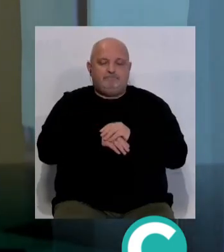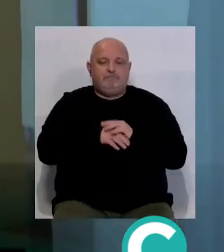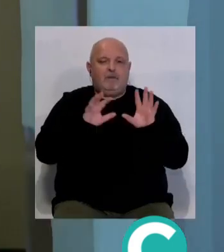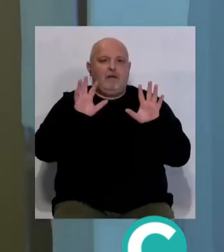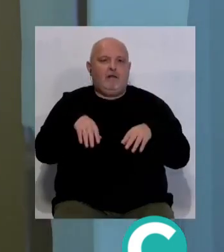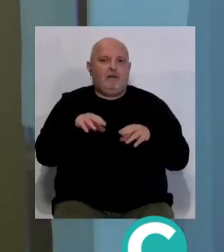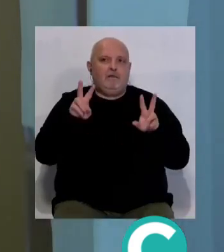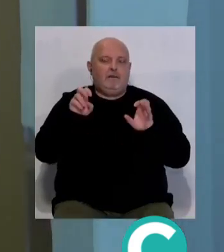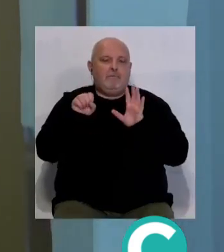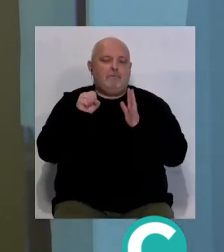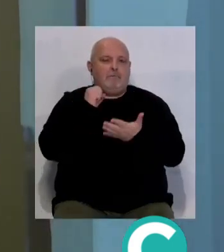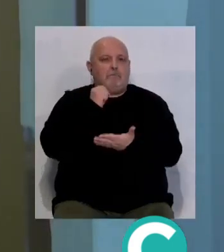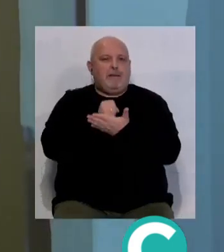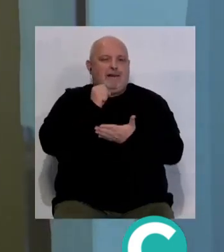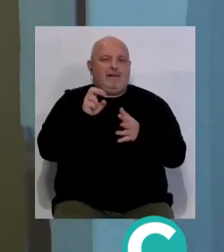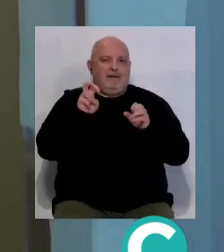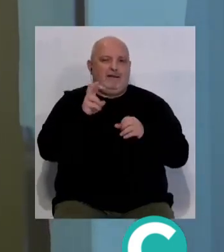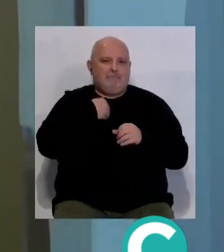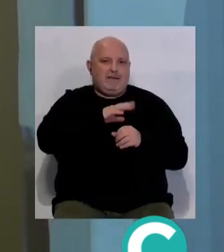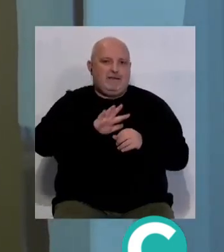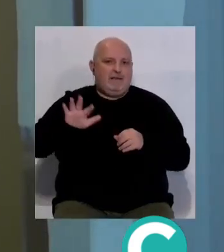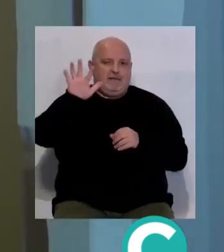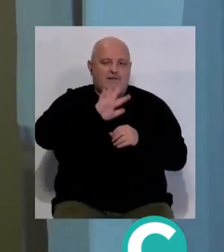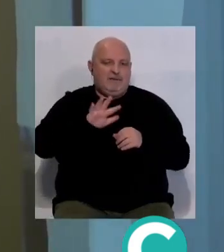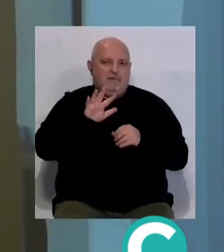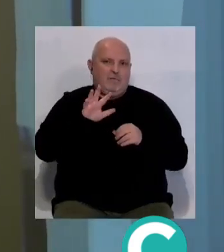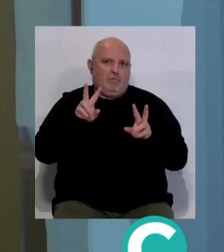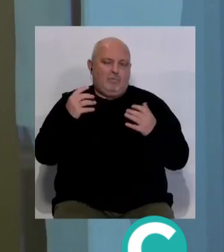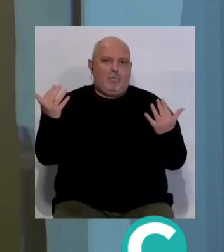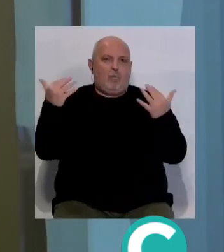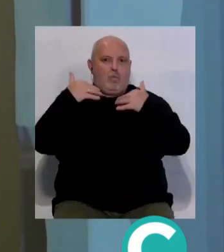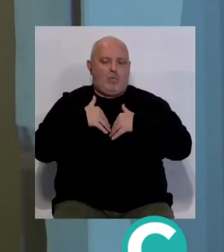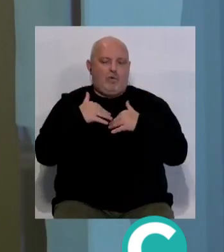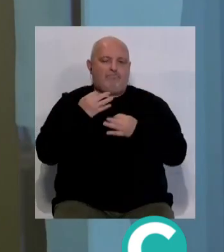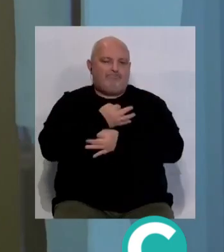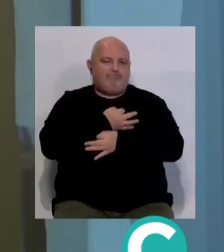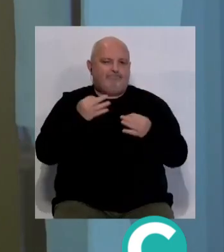como marca en en el territorio y sobre todo como un lugar adecuado para la celebración de